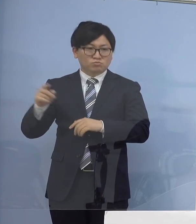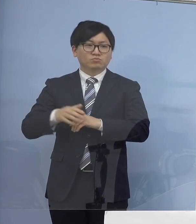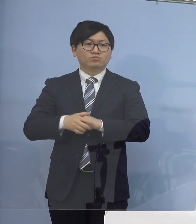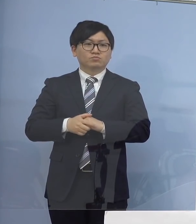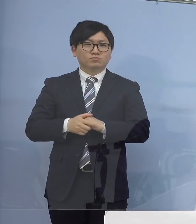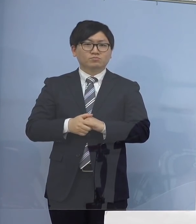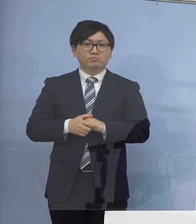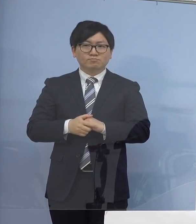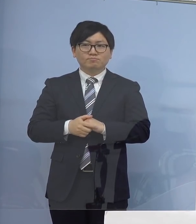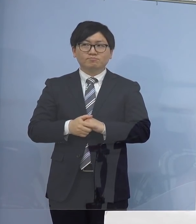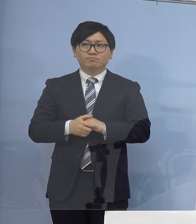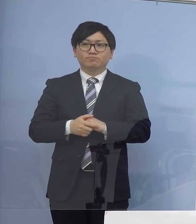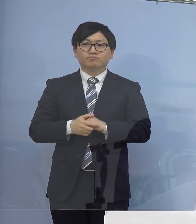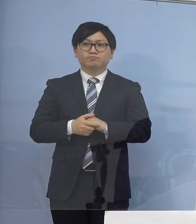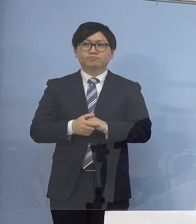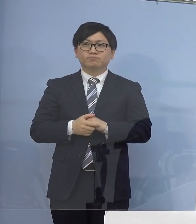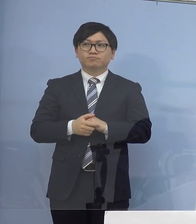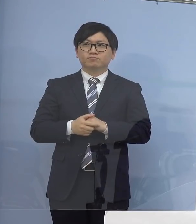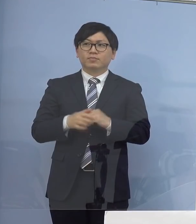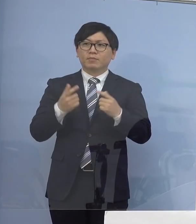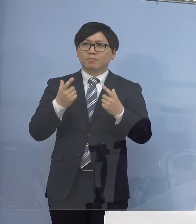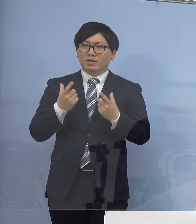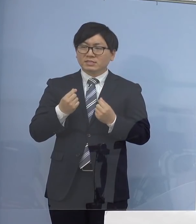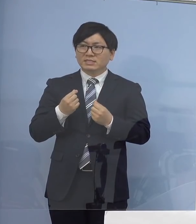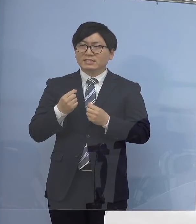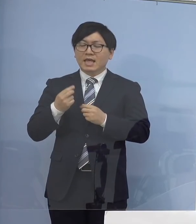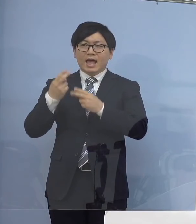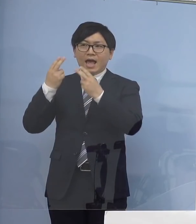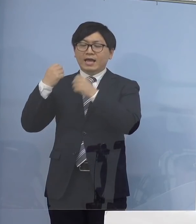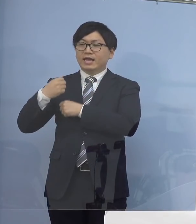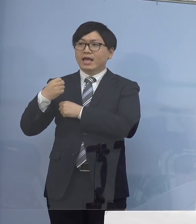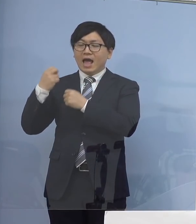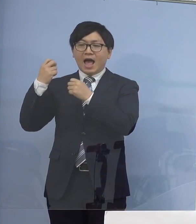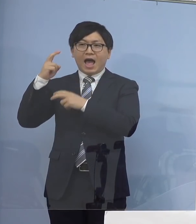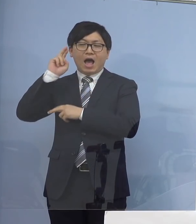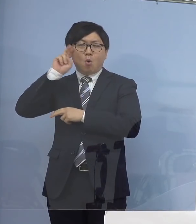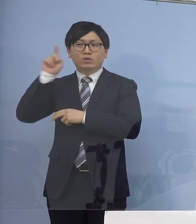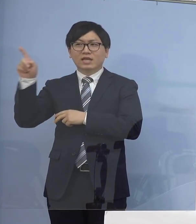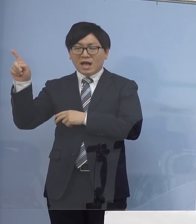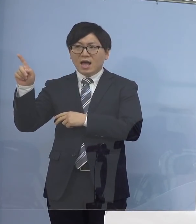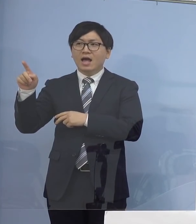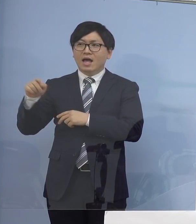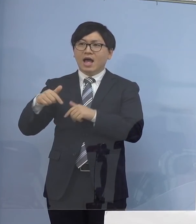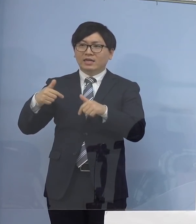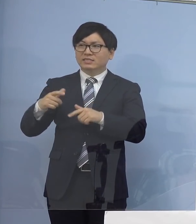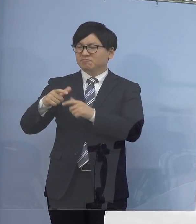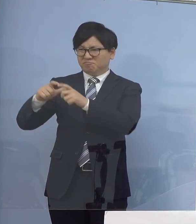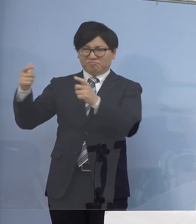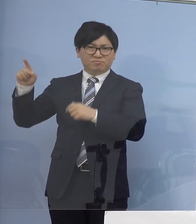やはり京阪神、こちらが変異株感染急拡大ということで